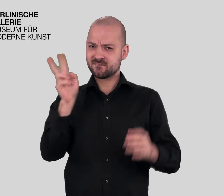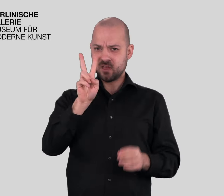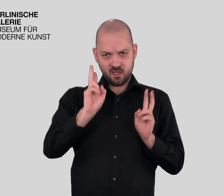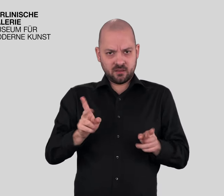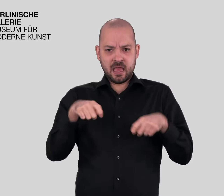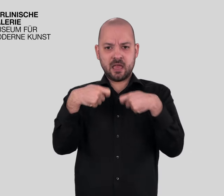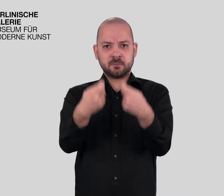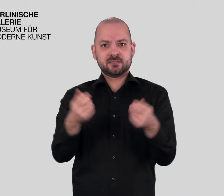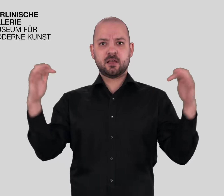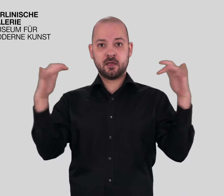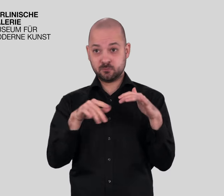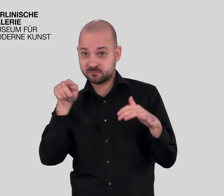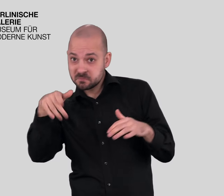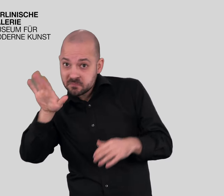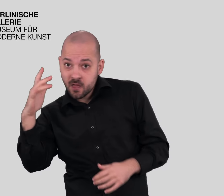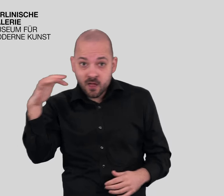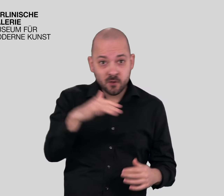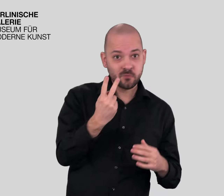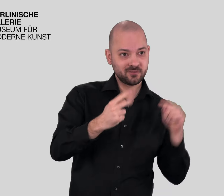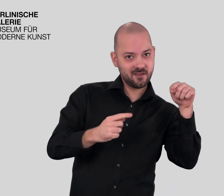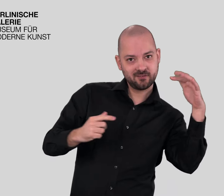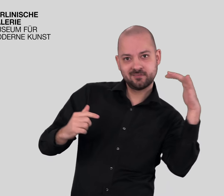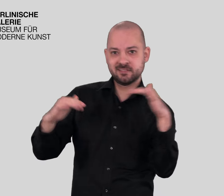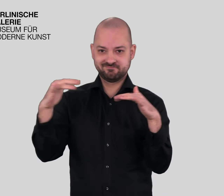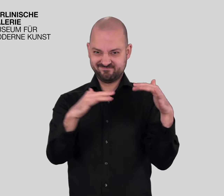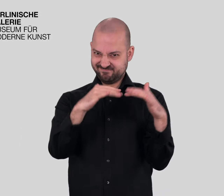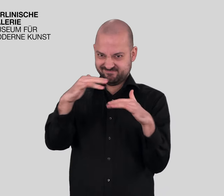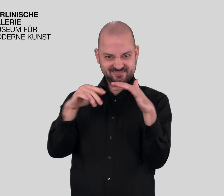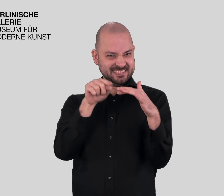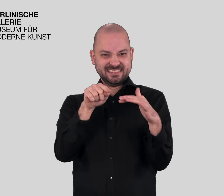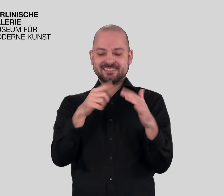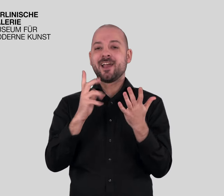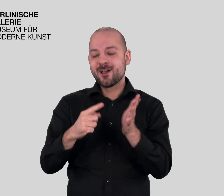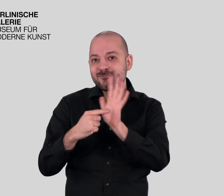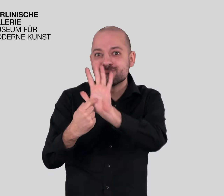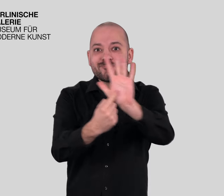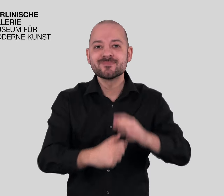Wer macht das Bild - der Fotograf oder das Modell?